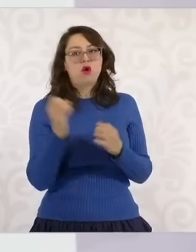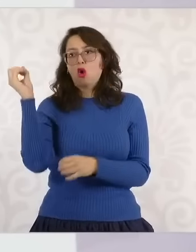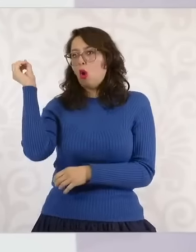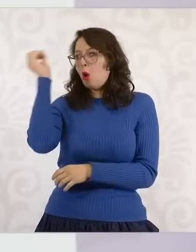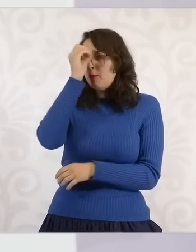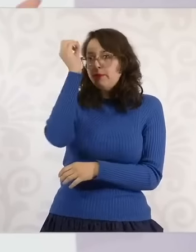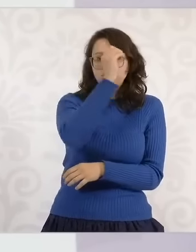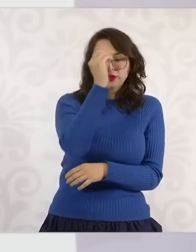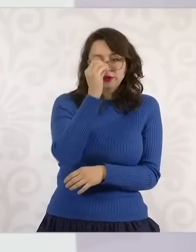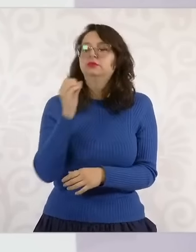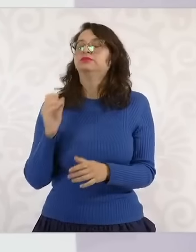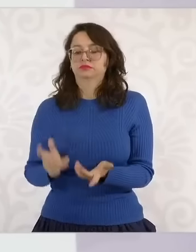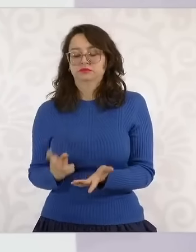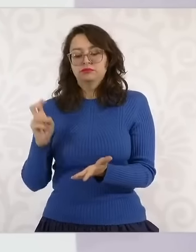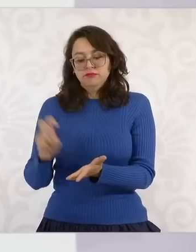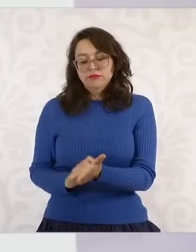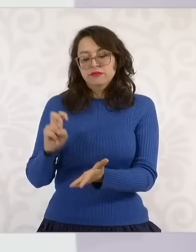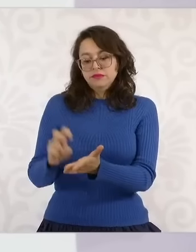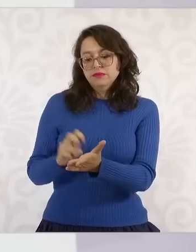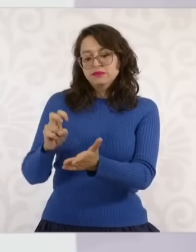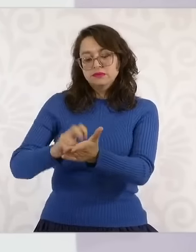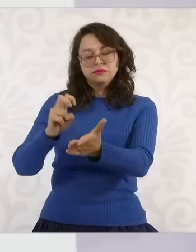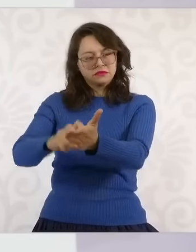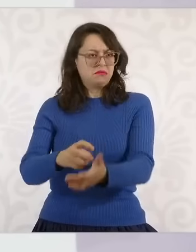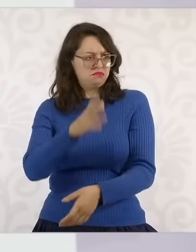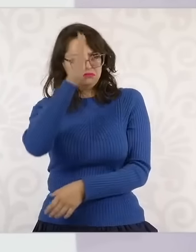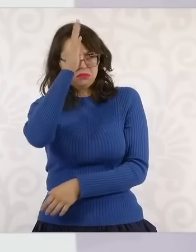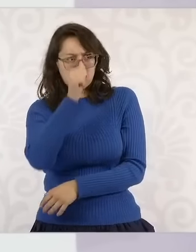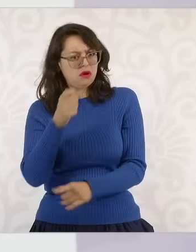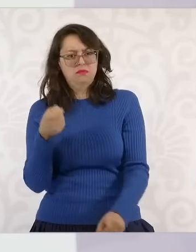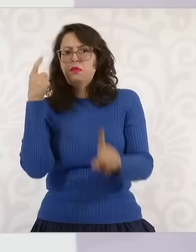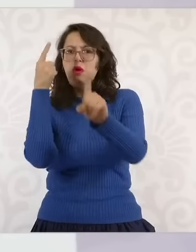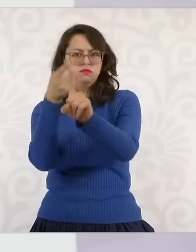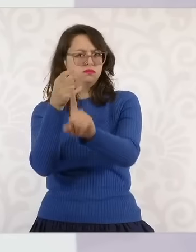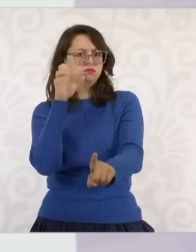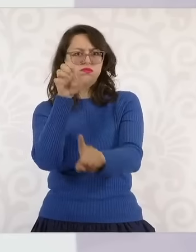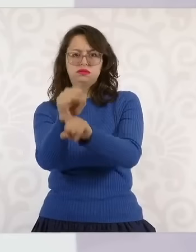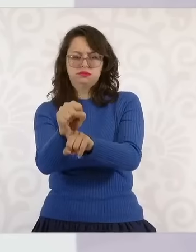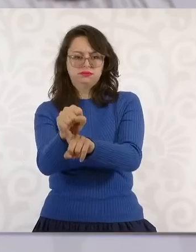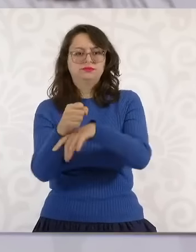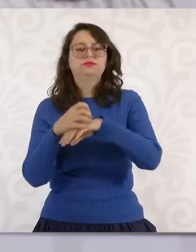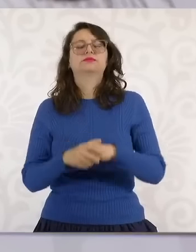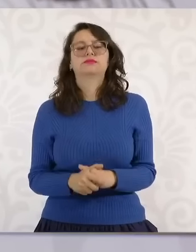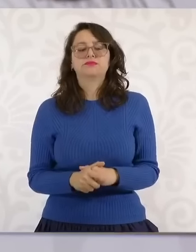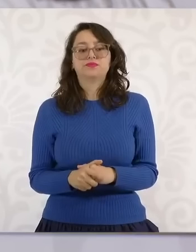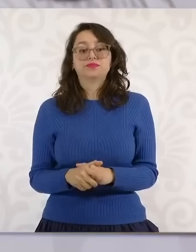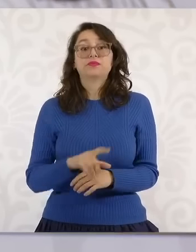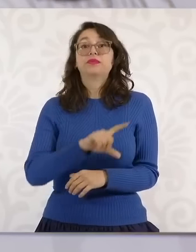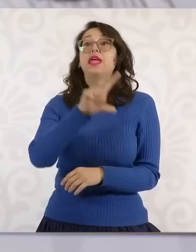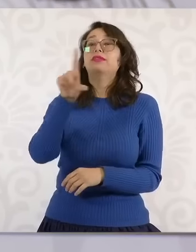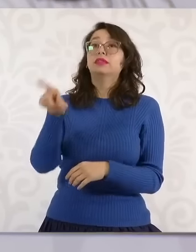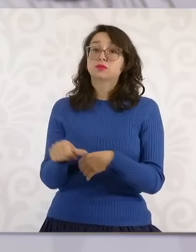pues estuvimos totalmente de acuerdo porque ese era el objetivo. De ahí, de todas maneras eh la